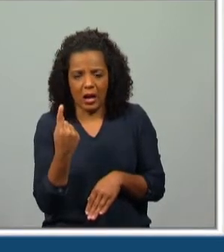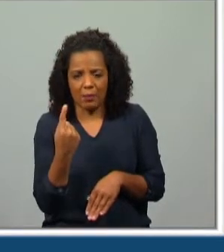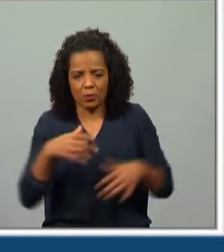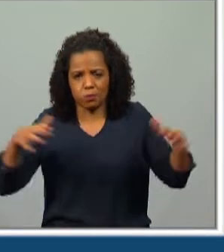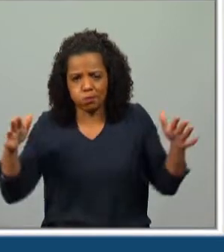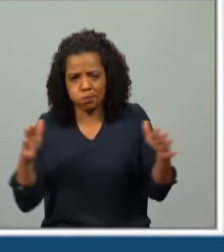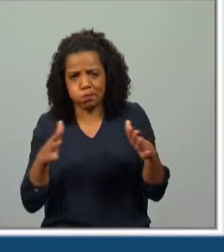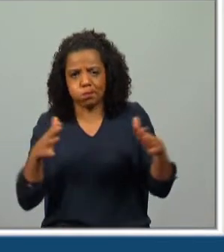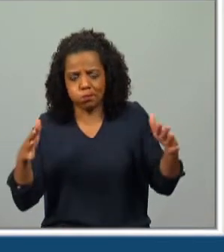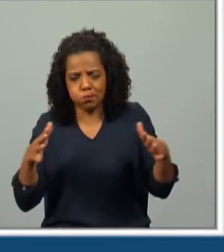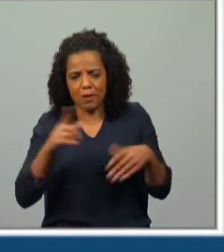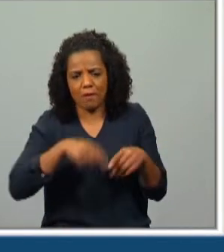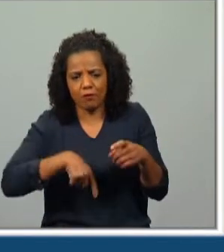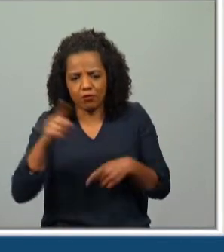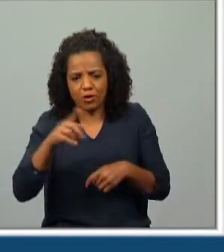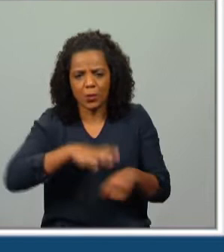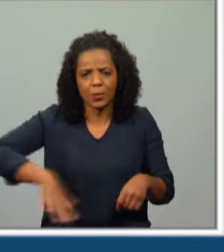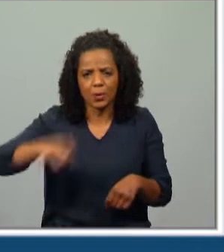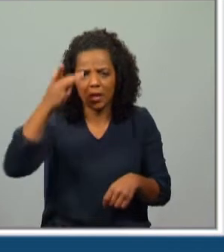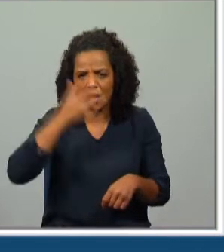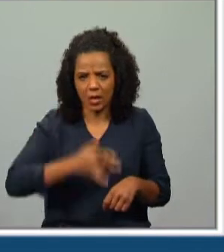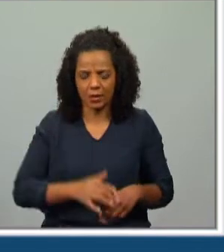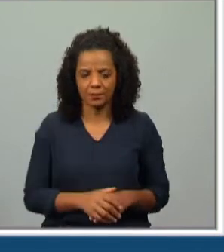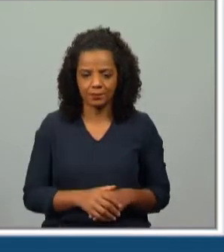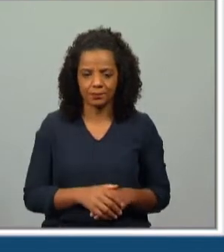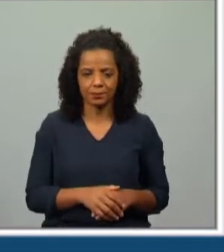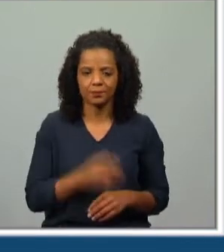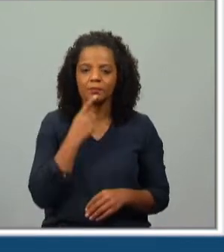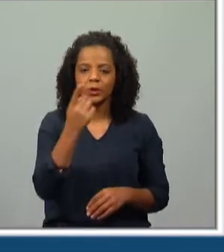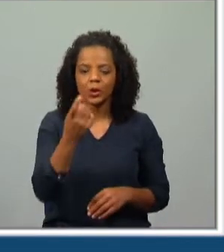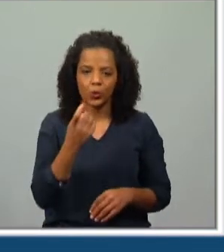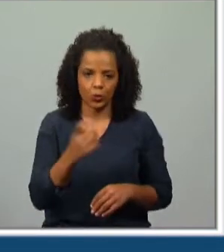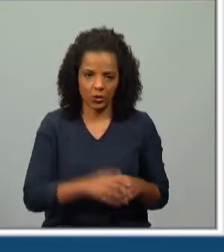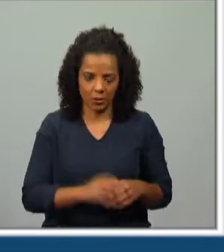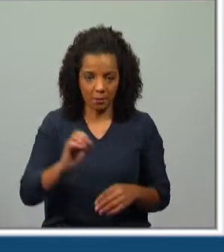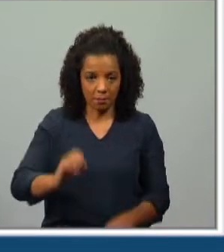centro da Maria Negra então primeira questão é que se referir esta expressão 瑪麗亞內格拉的中心然後首先問題是參考這個表達式